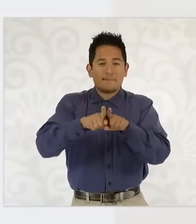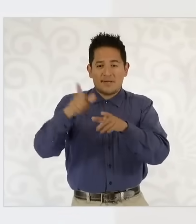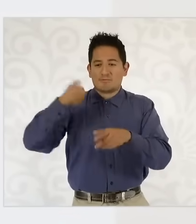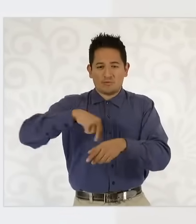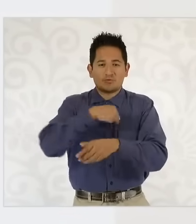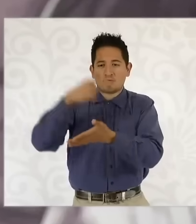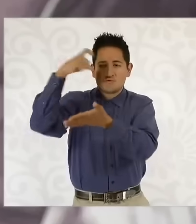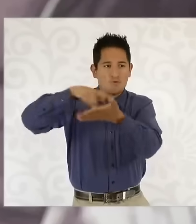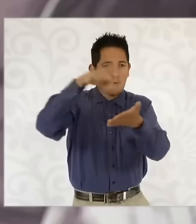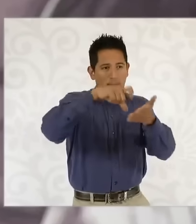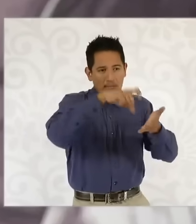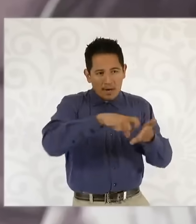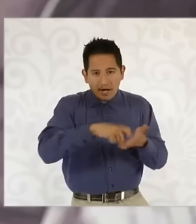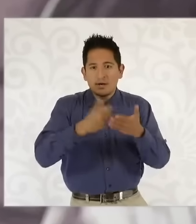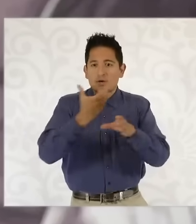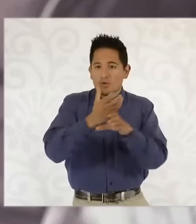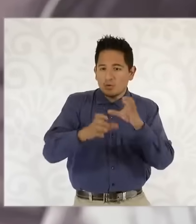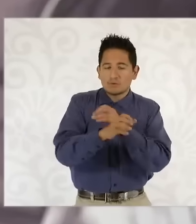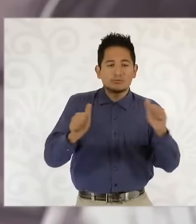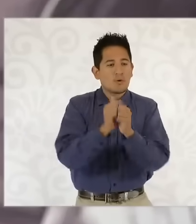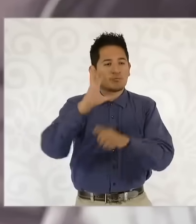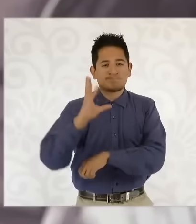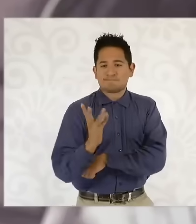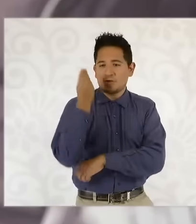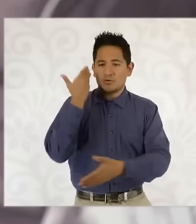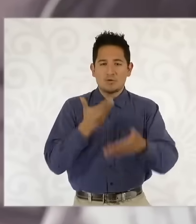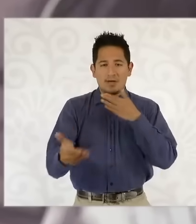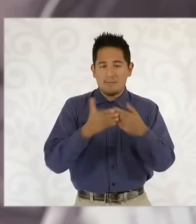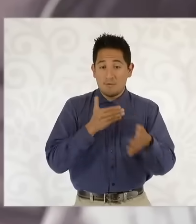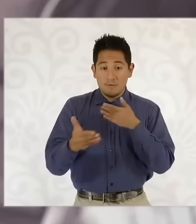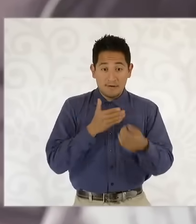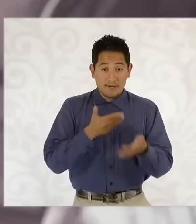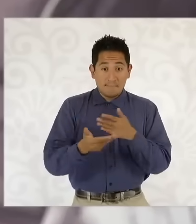generación. Esto es muy importante porque lo que vamos a hacer es también modernizar lo que existe